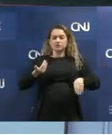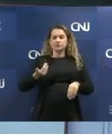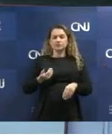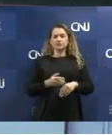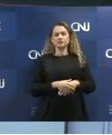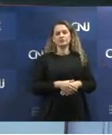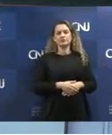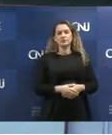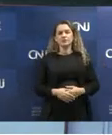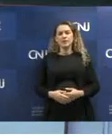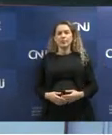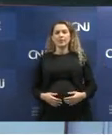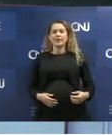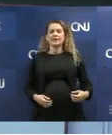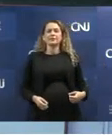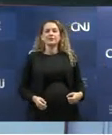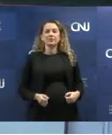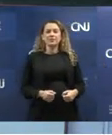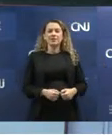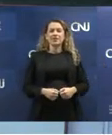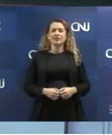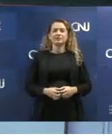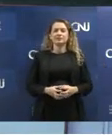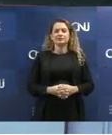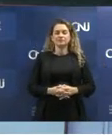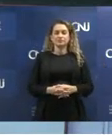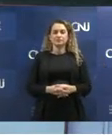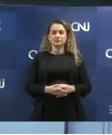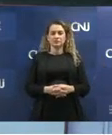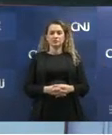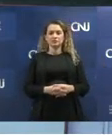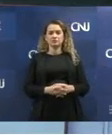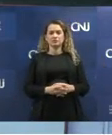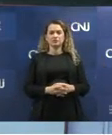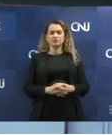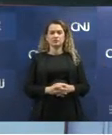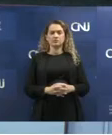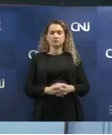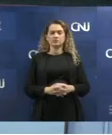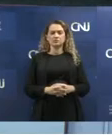por motivos de fevereiro, março